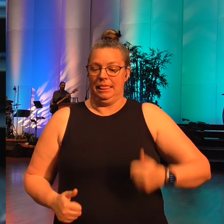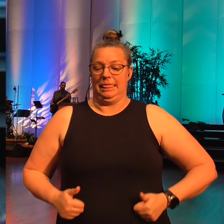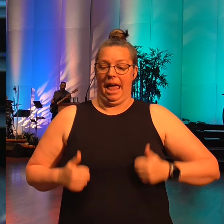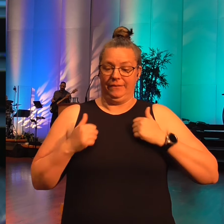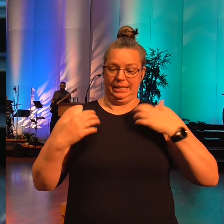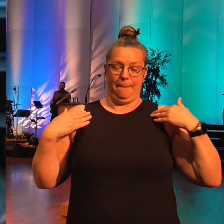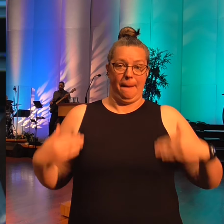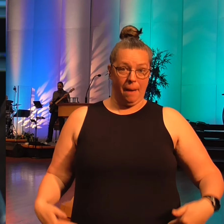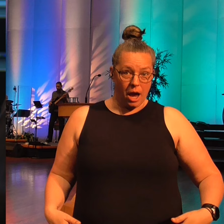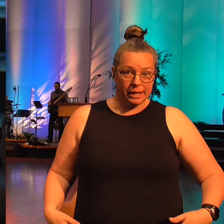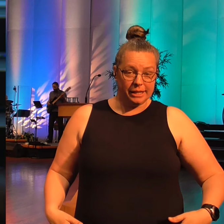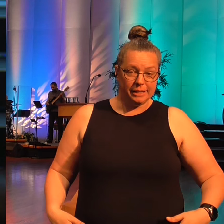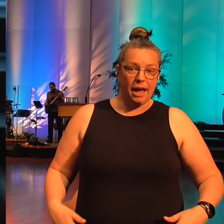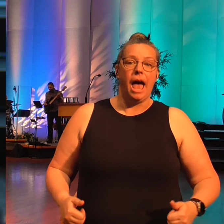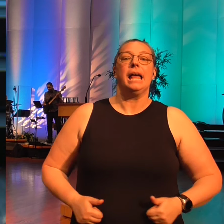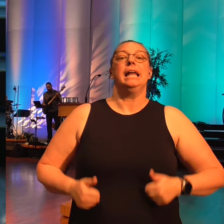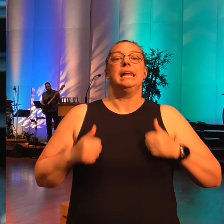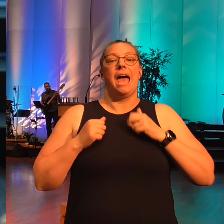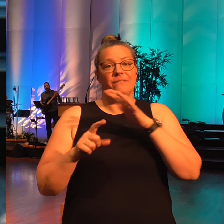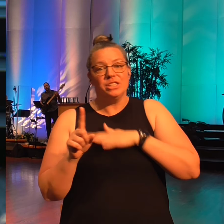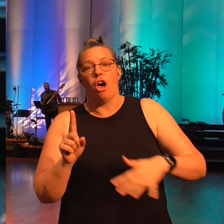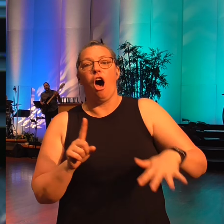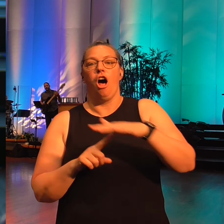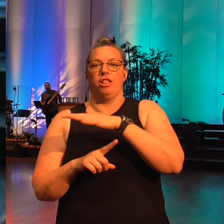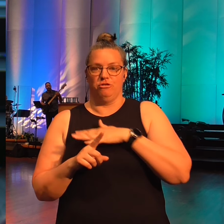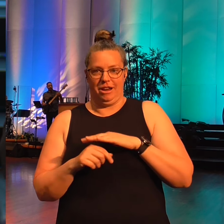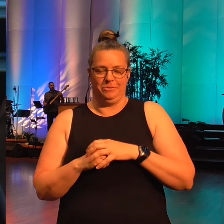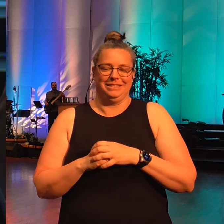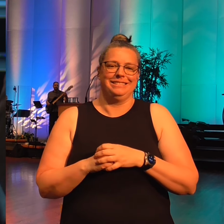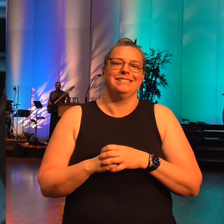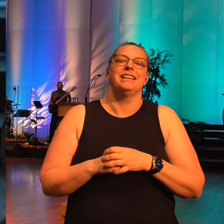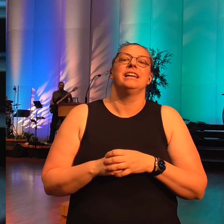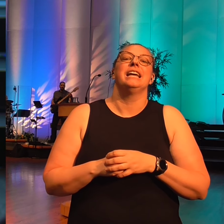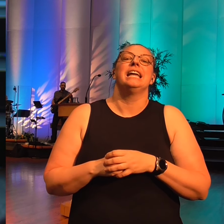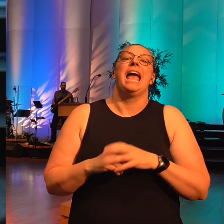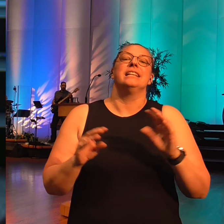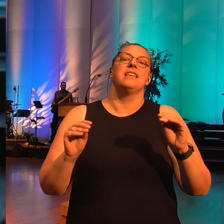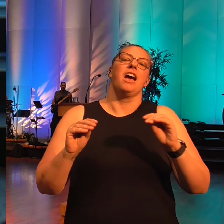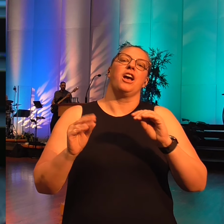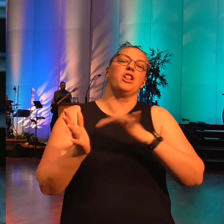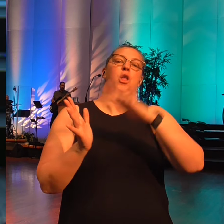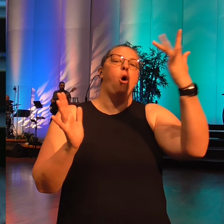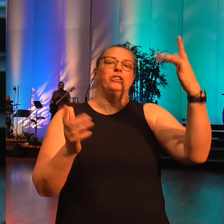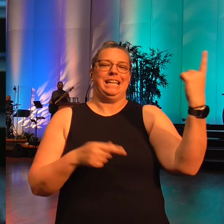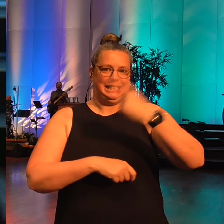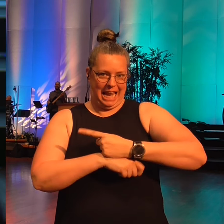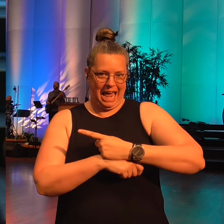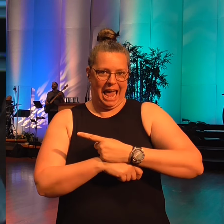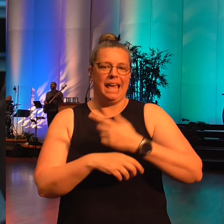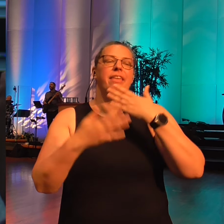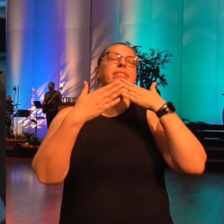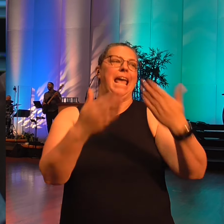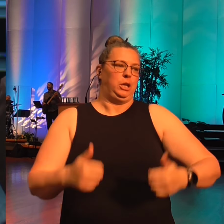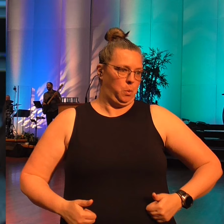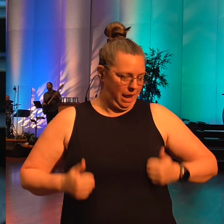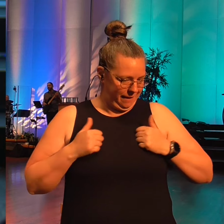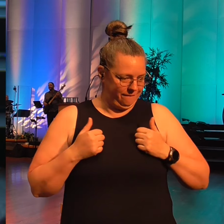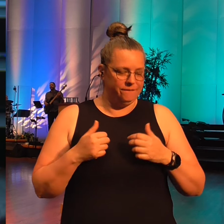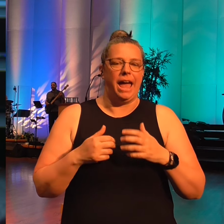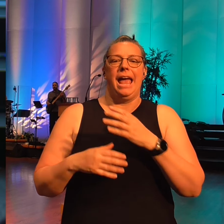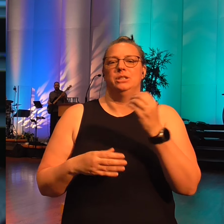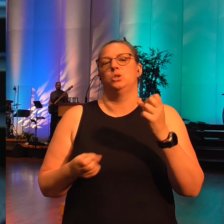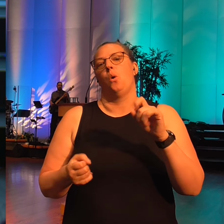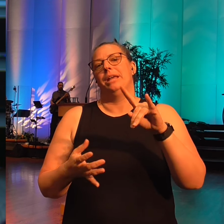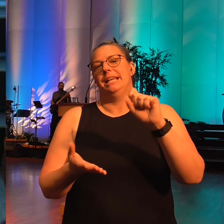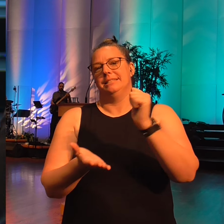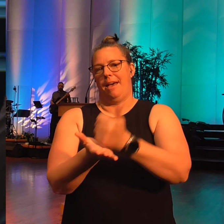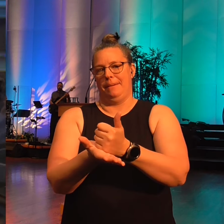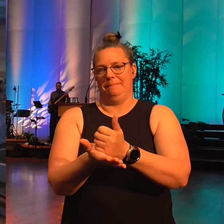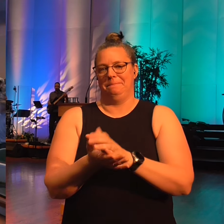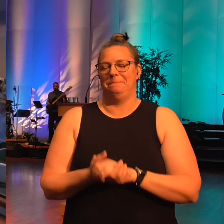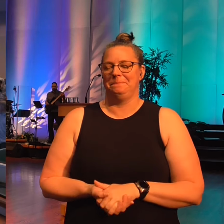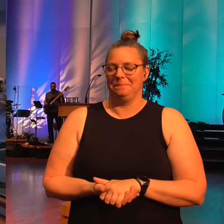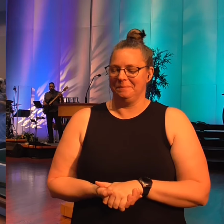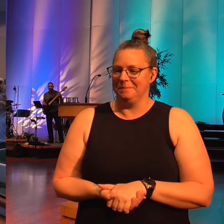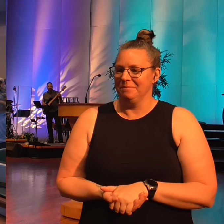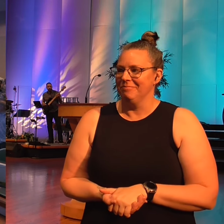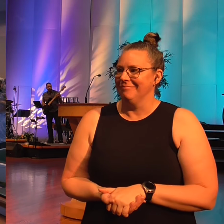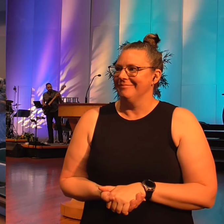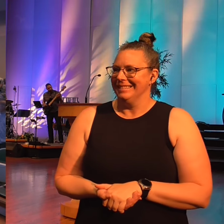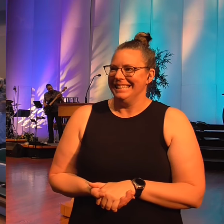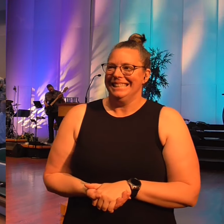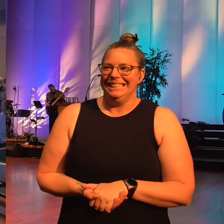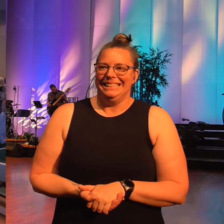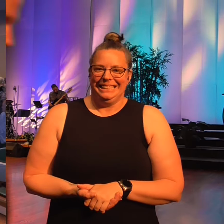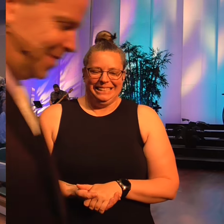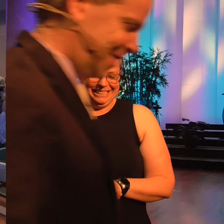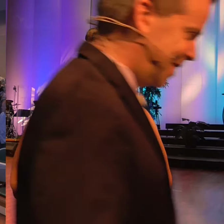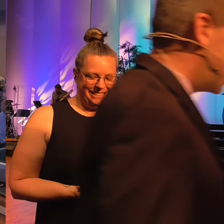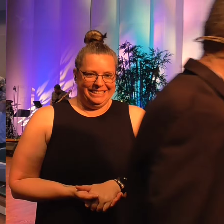La vida está en mi cuerpo La vida es todo lo que soy Es un día glorioso Gracias vida Y así es [Música]